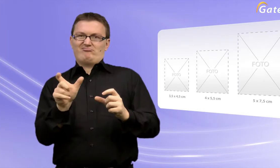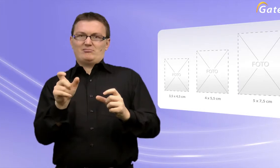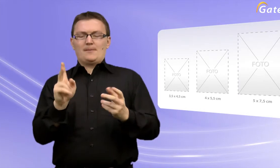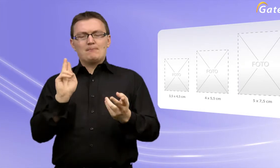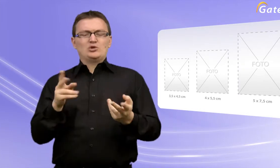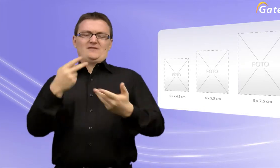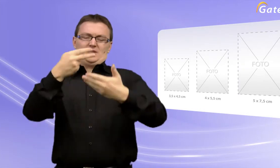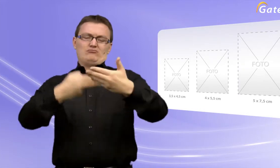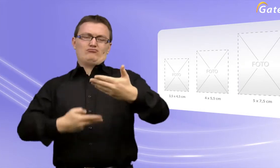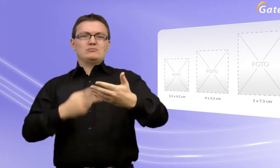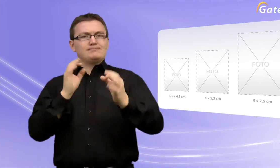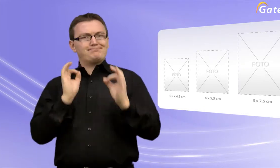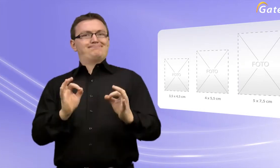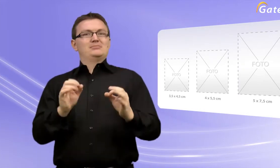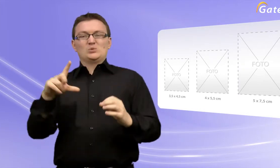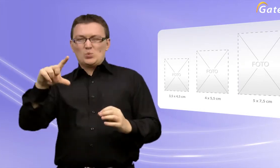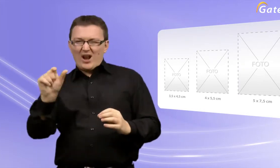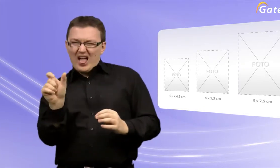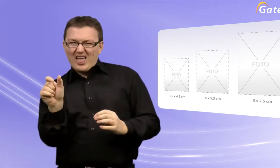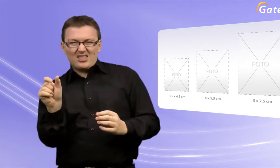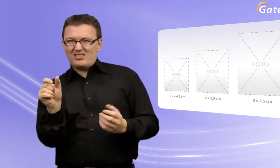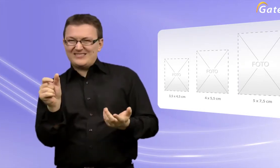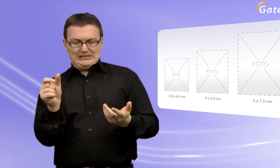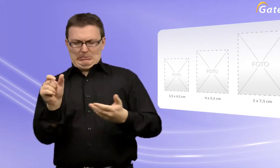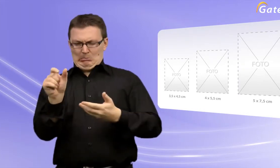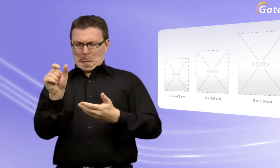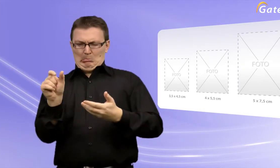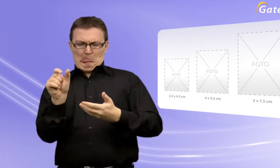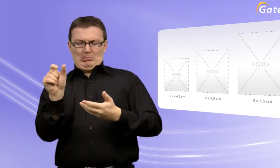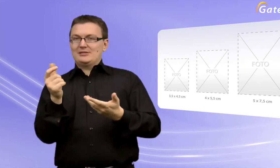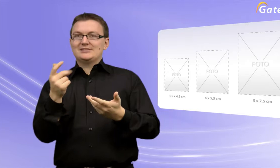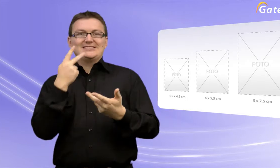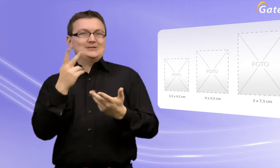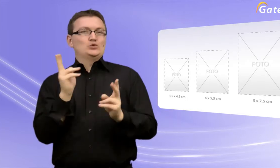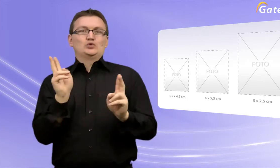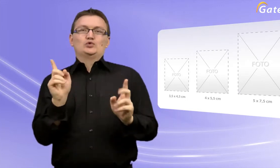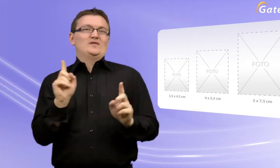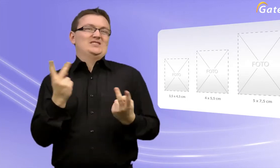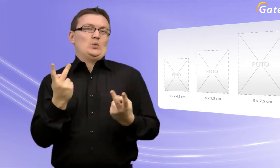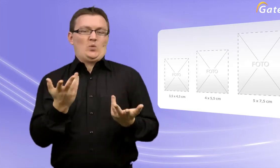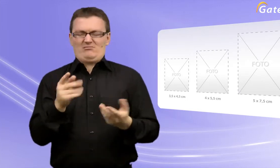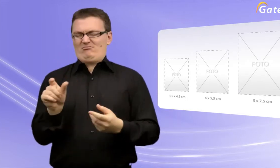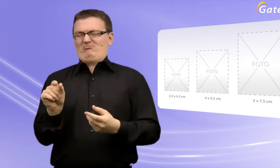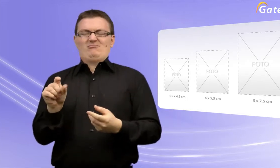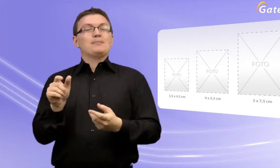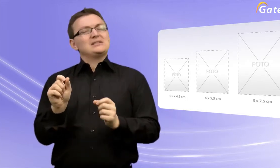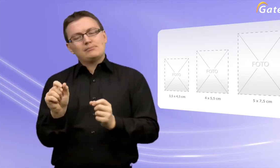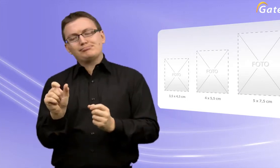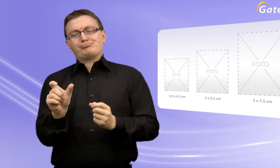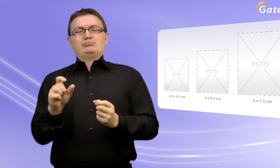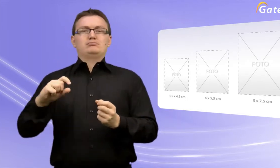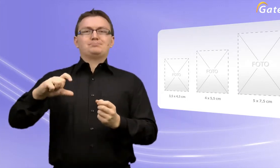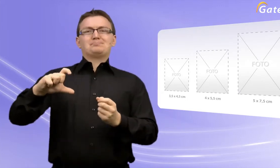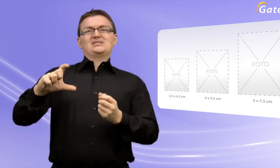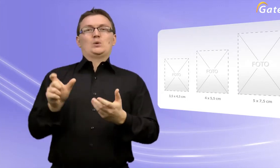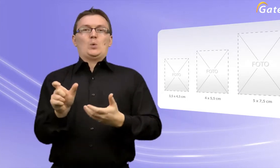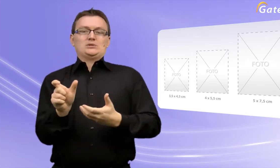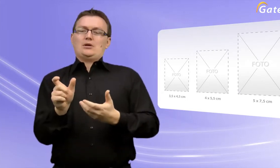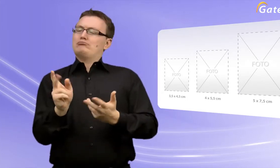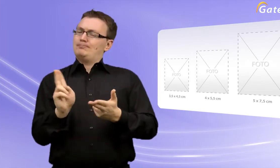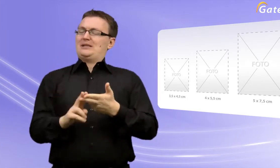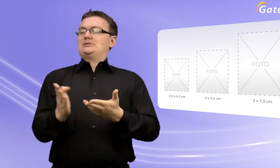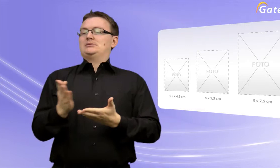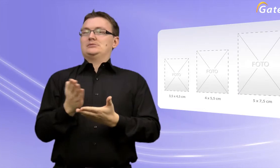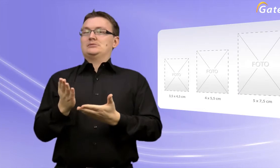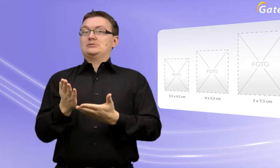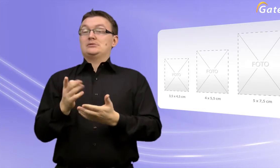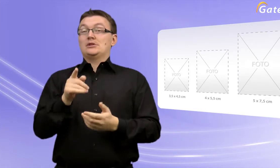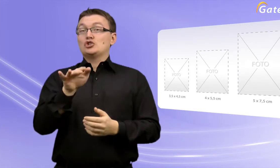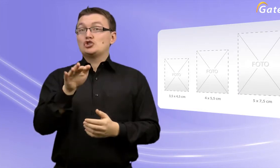sich gut in das Gesamtlayout einfügt. Es sollte aber auch nicht zu klein sein.